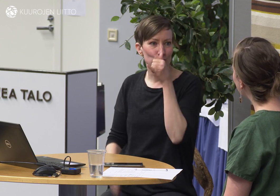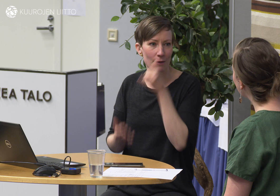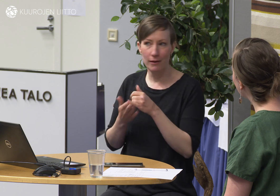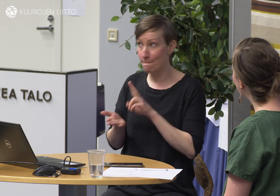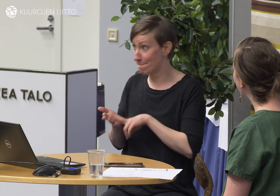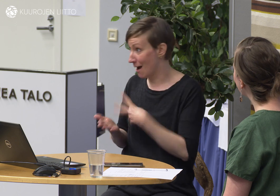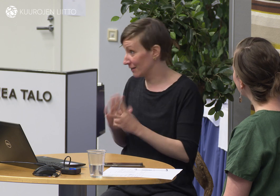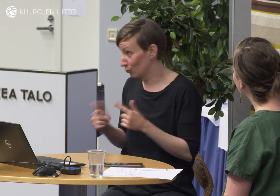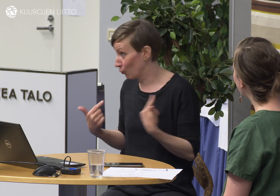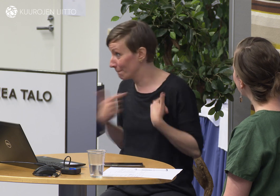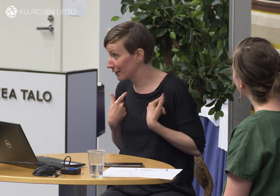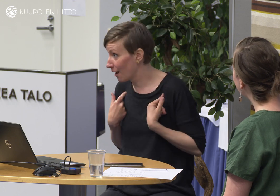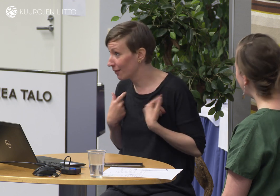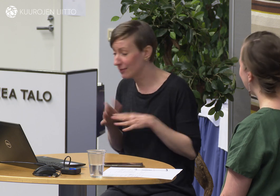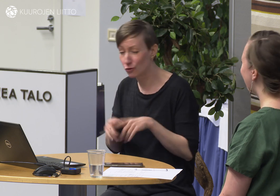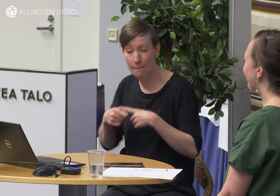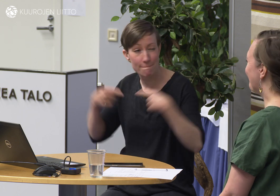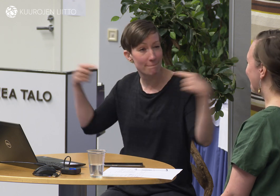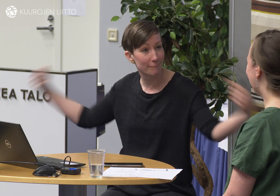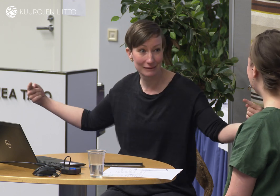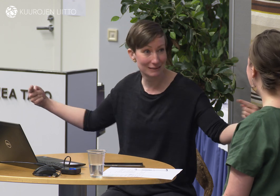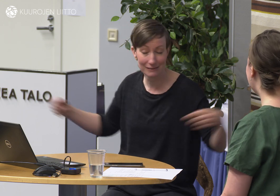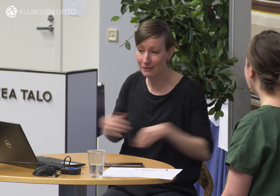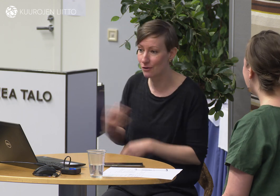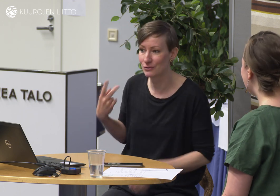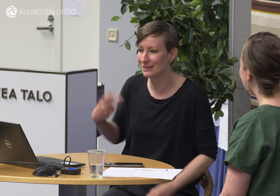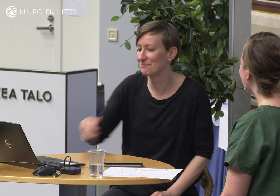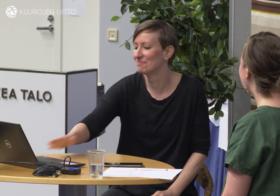Itsehän toimin täysin päinvastaisesti. Emme voisi olla enempää erilaisia.